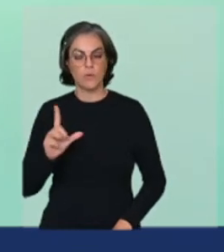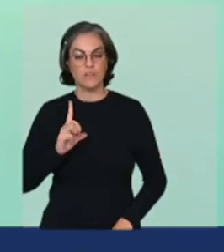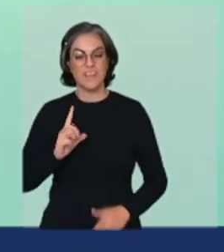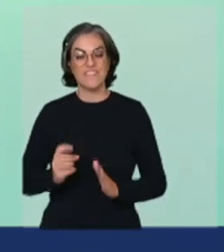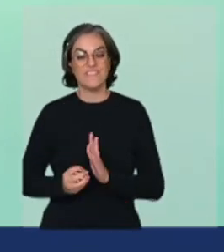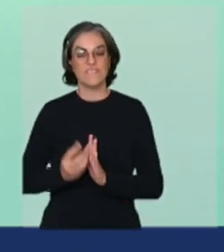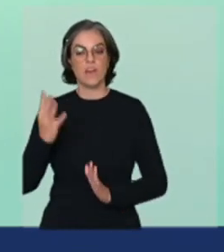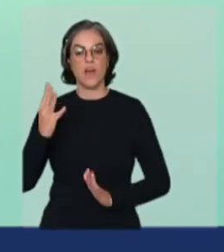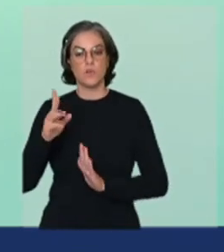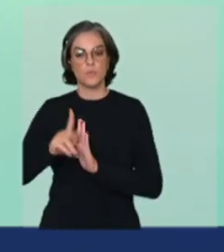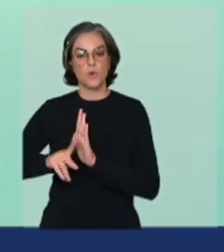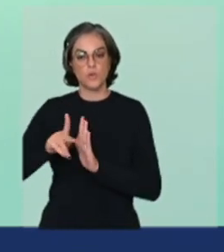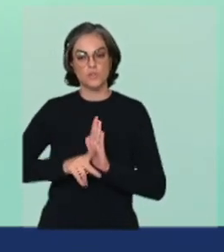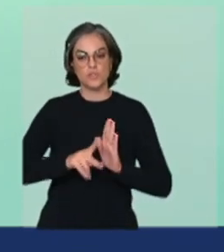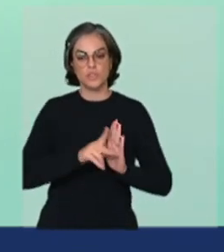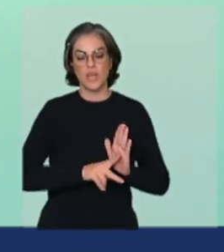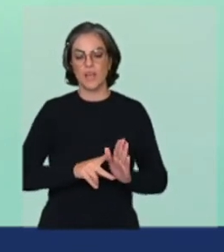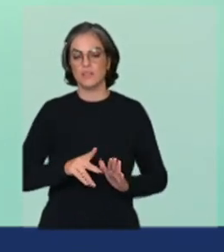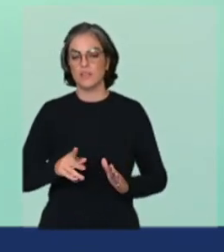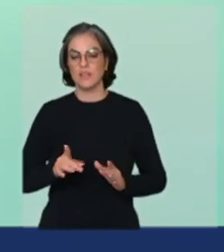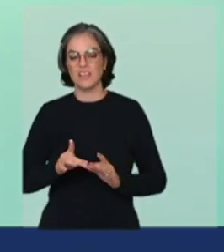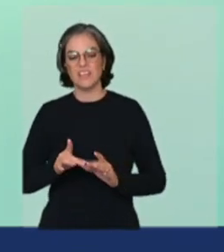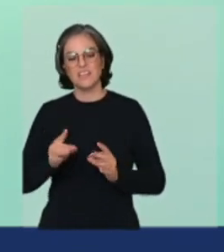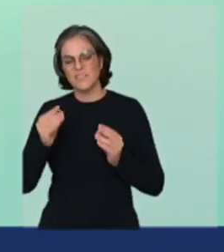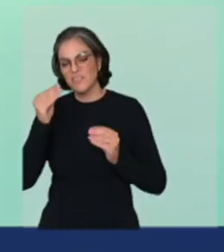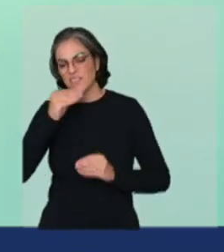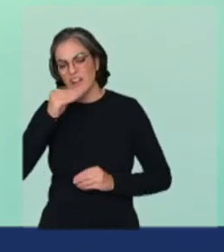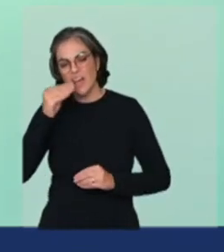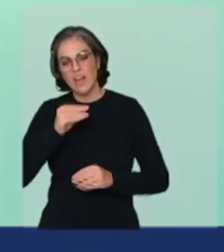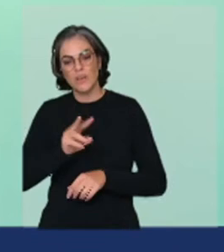SÉRIE QUE FRAGILIZAM A CAPACIDADE DO ESTADO FISCALIZAR. AMPLIA OS CONFLITOS NO CAMPO, E